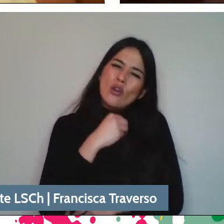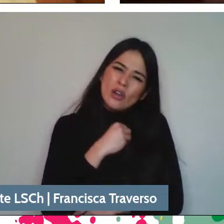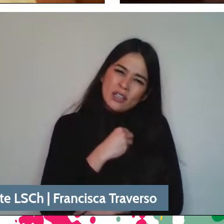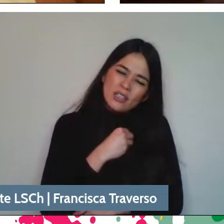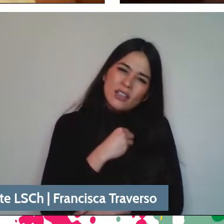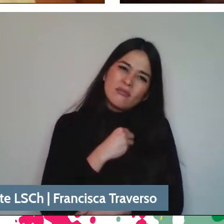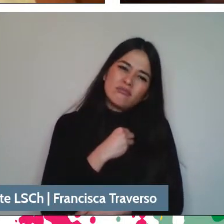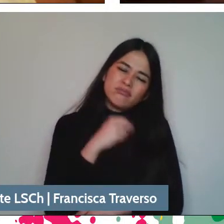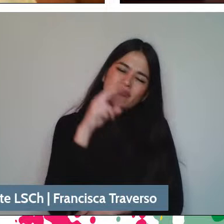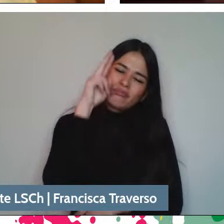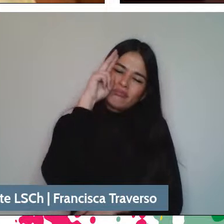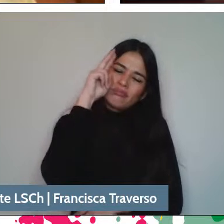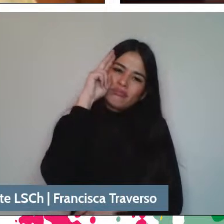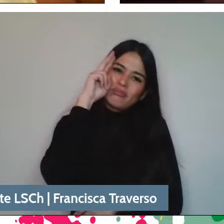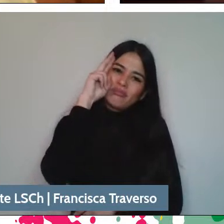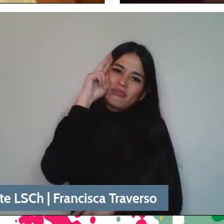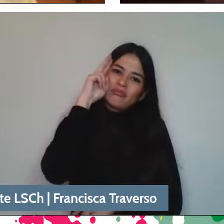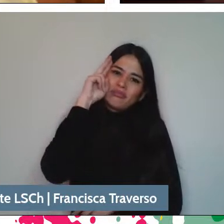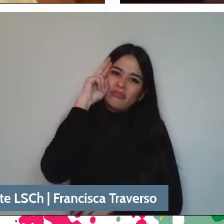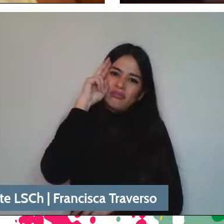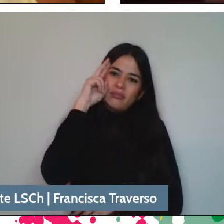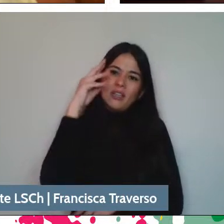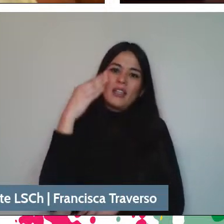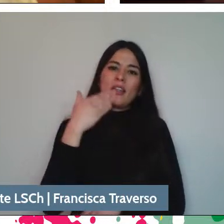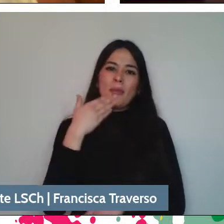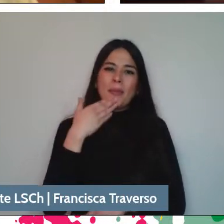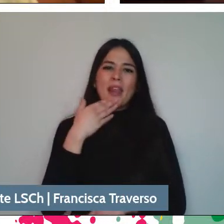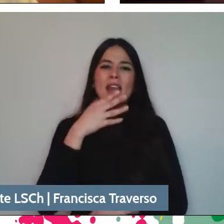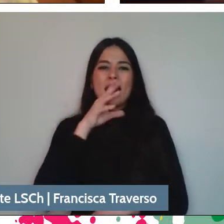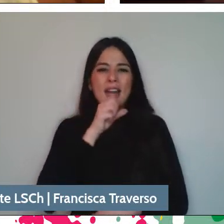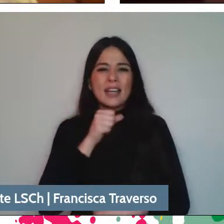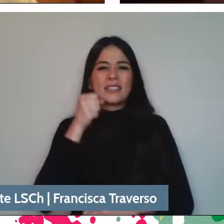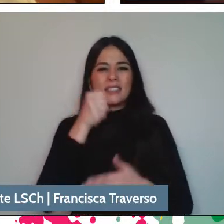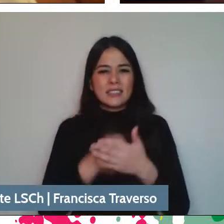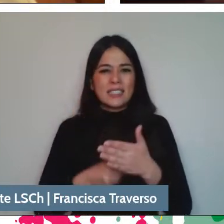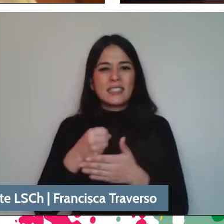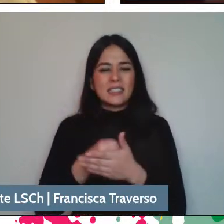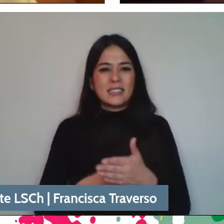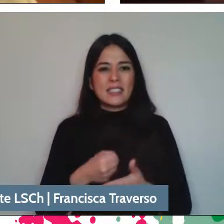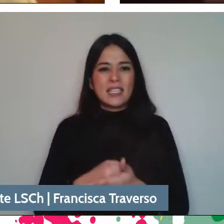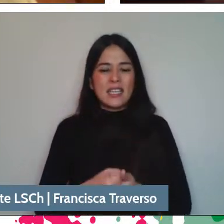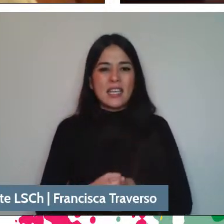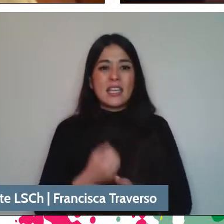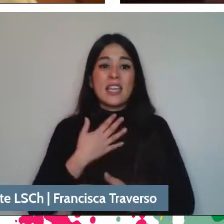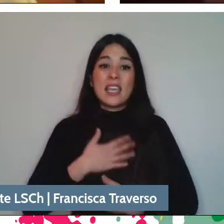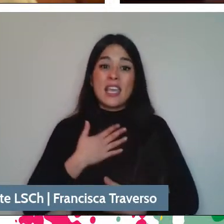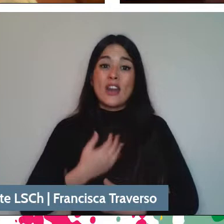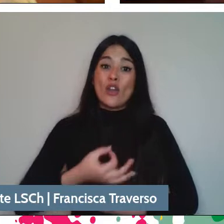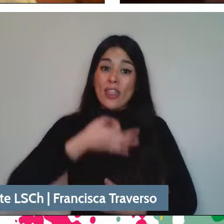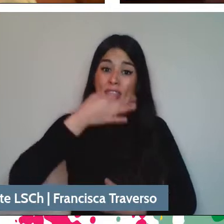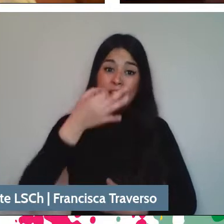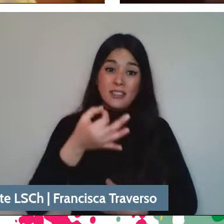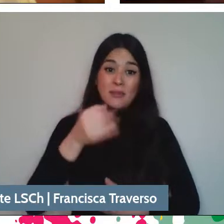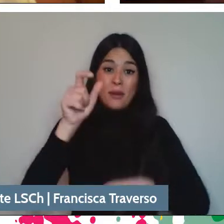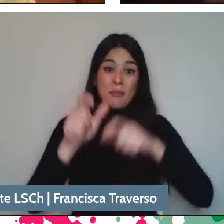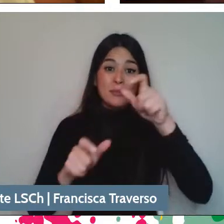Y por otro lado, esa resistencia de tu autoría que quiero decir esto por todas las mujeres que te están preguntando cómo resistir.